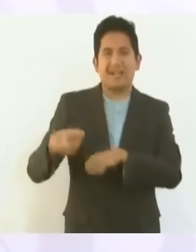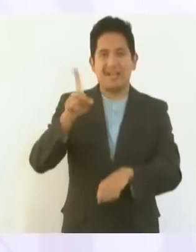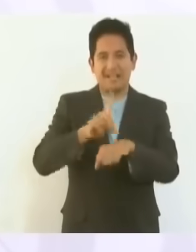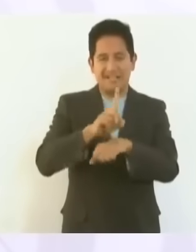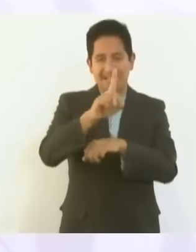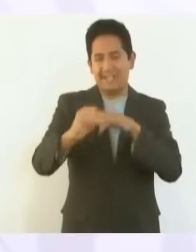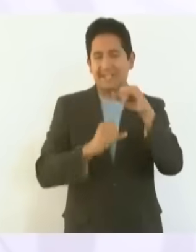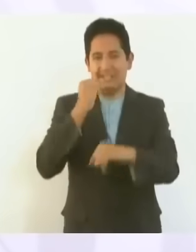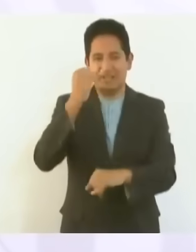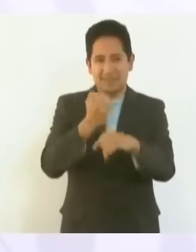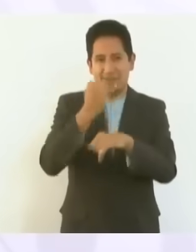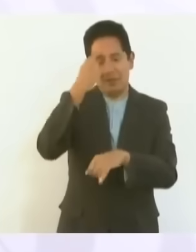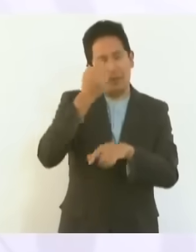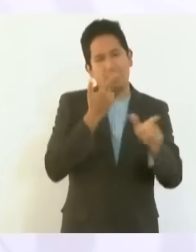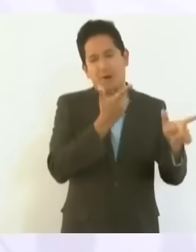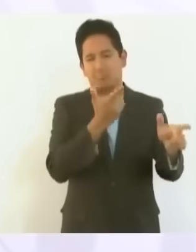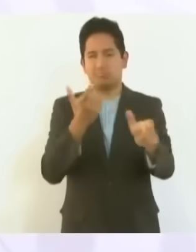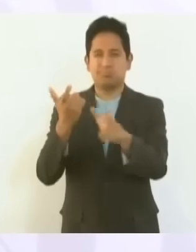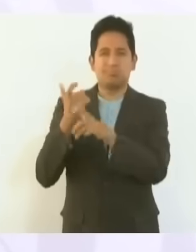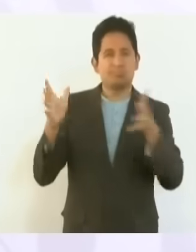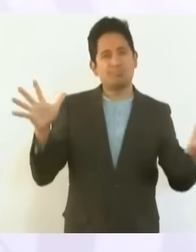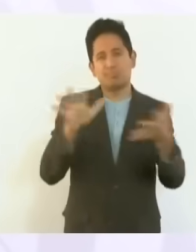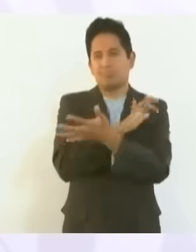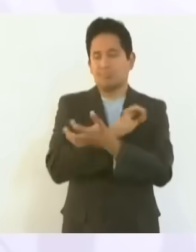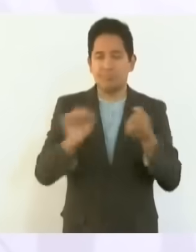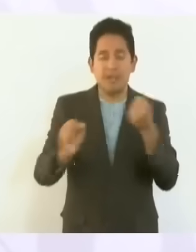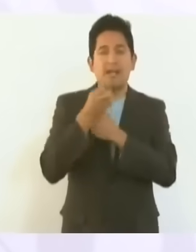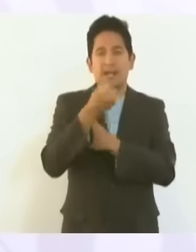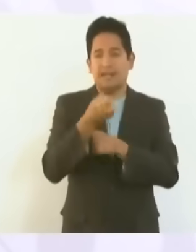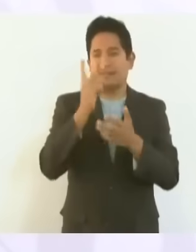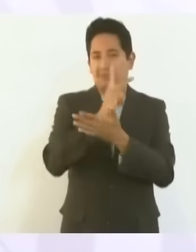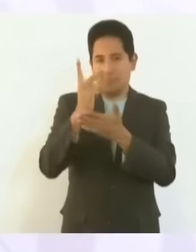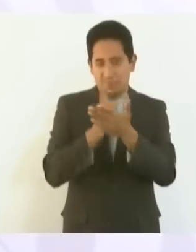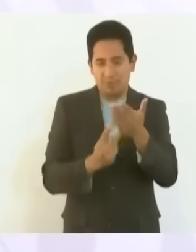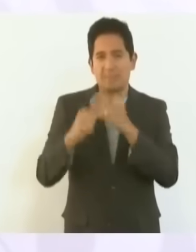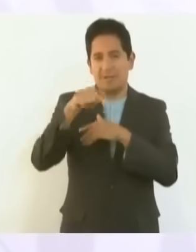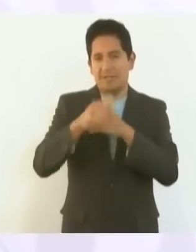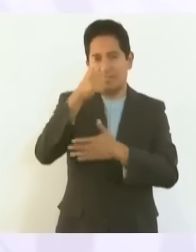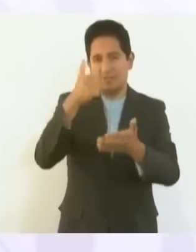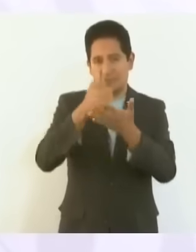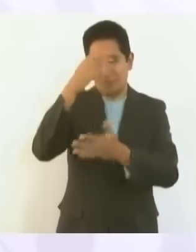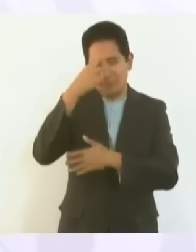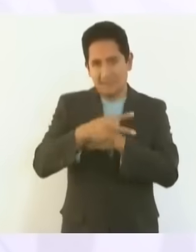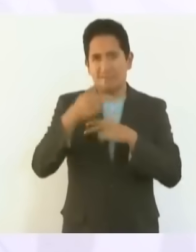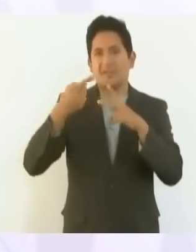de Fuego. este programa que nació en la ciudad de México cuando la secretaria de Gobernación en